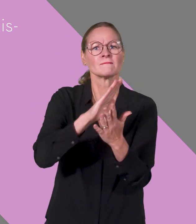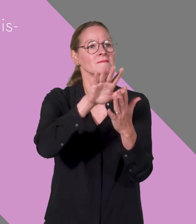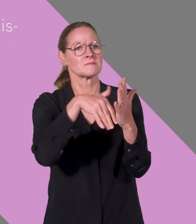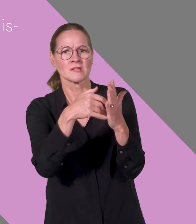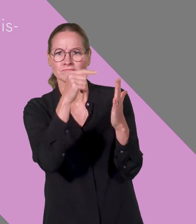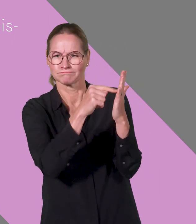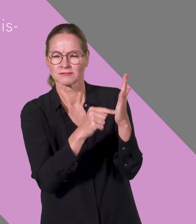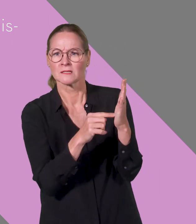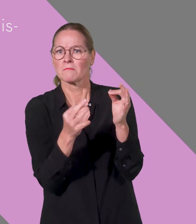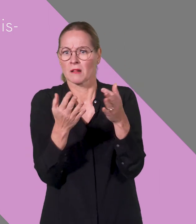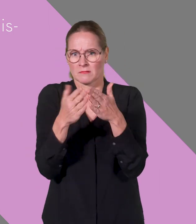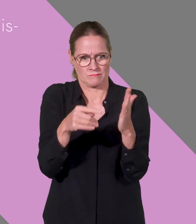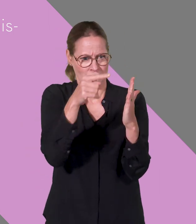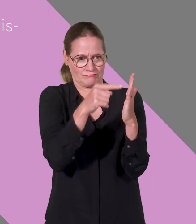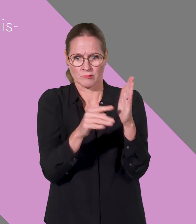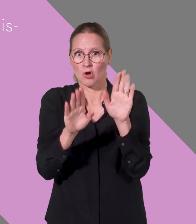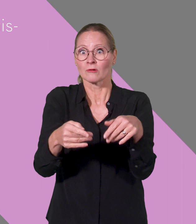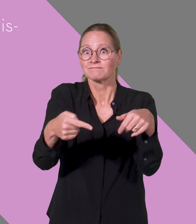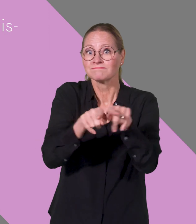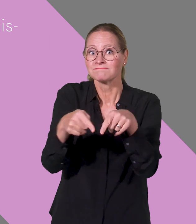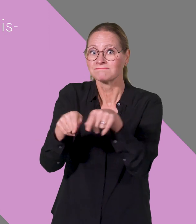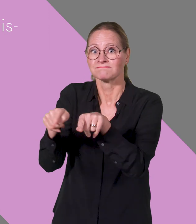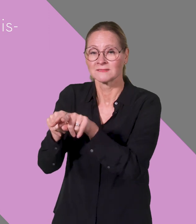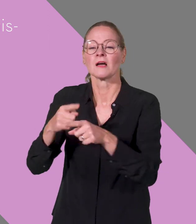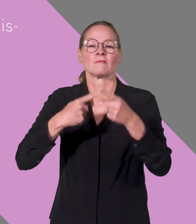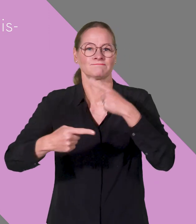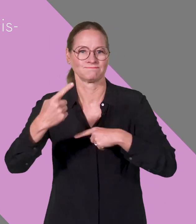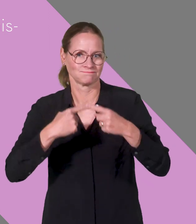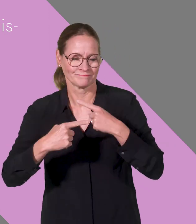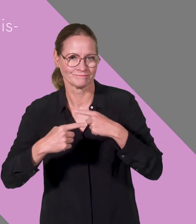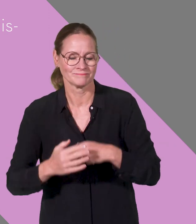ja viittomakielistä ovat toteutuneet.